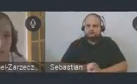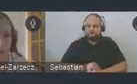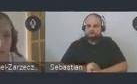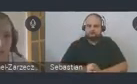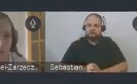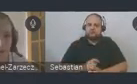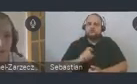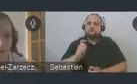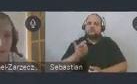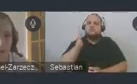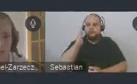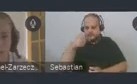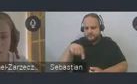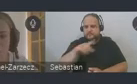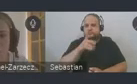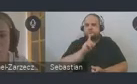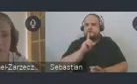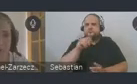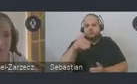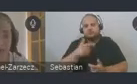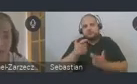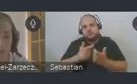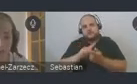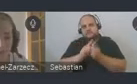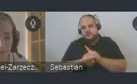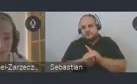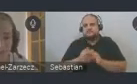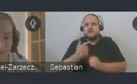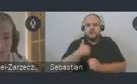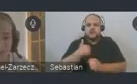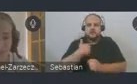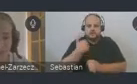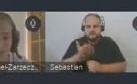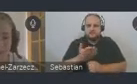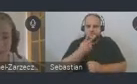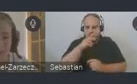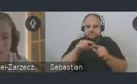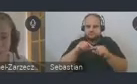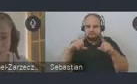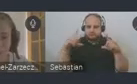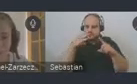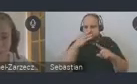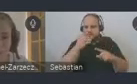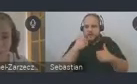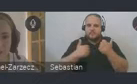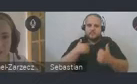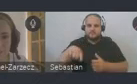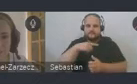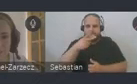I potem porozmawiamy, co możemy z tym zrobić. Ja udostępnię ekran, żebyśmy wasze odpowiedzi widzieli.